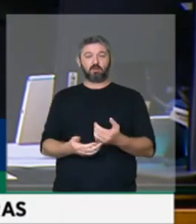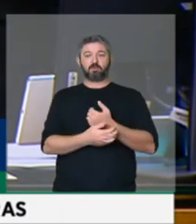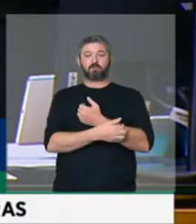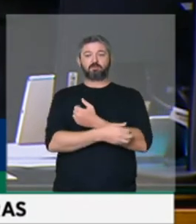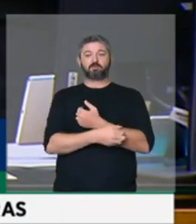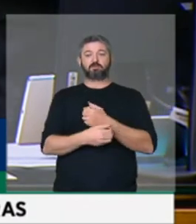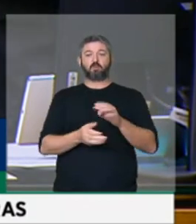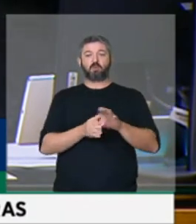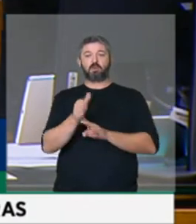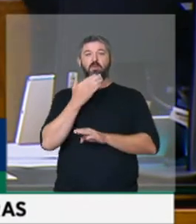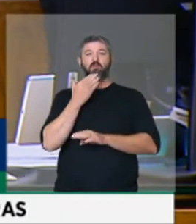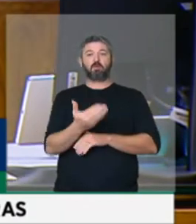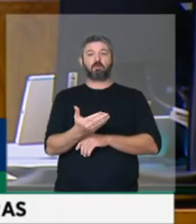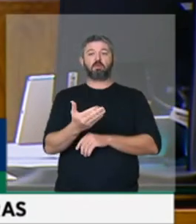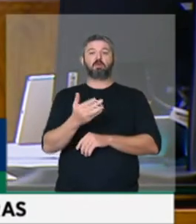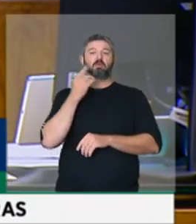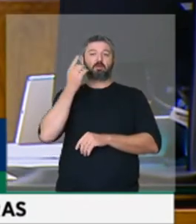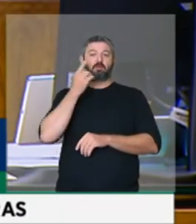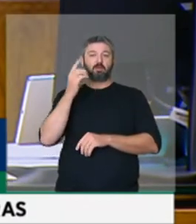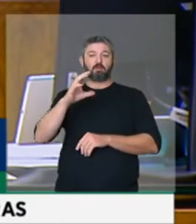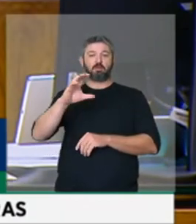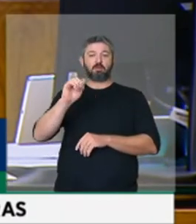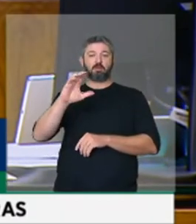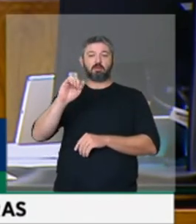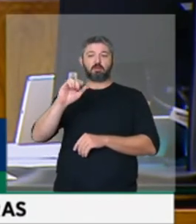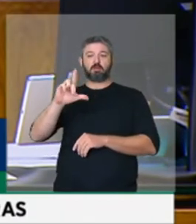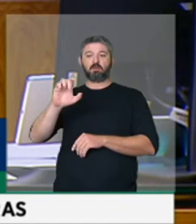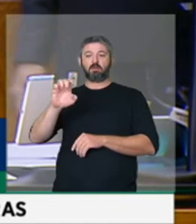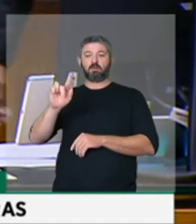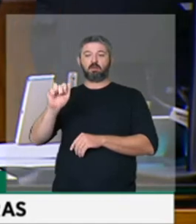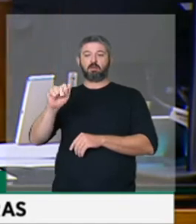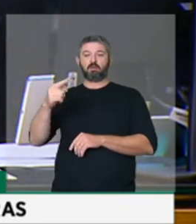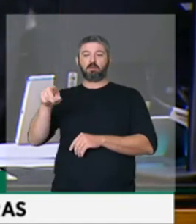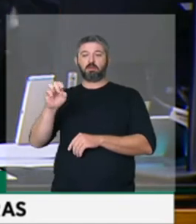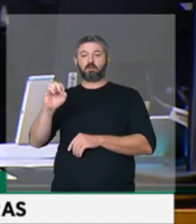COMBINADO COM ART. 117/11. 157, DO REGIMENTO INTERNO. O